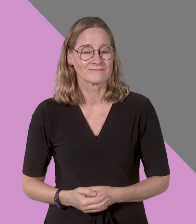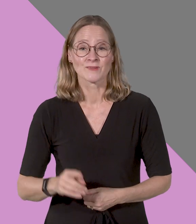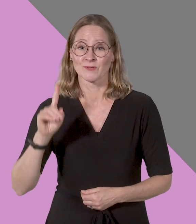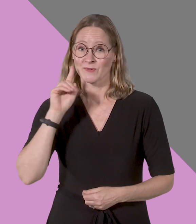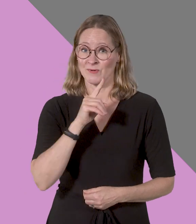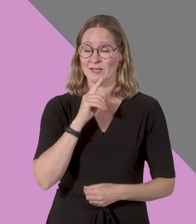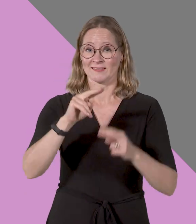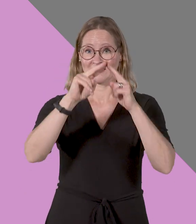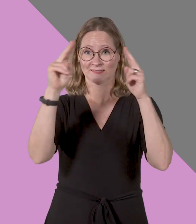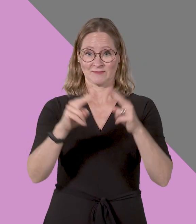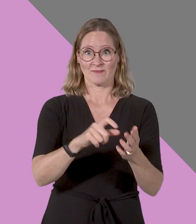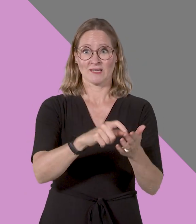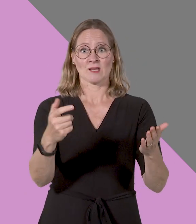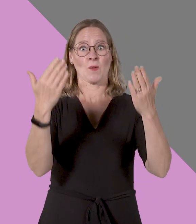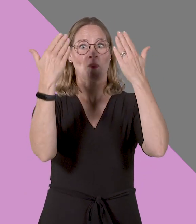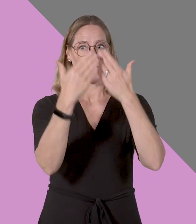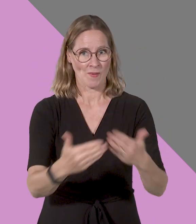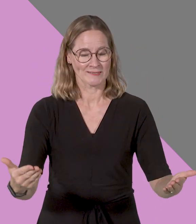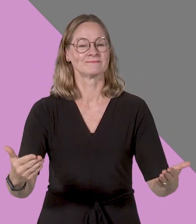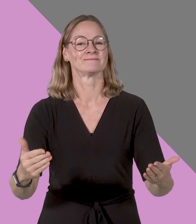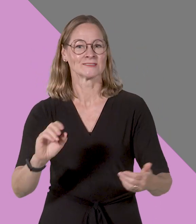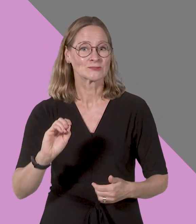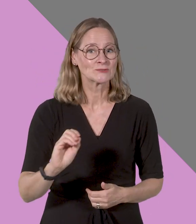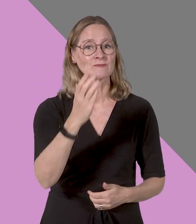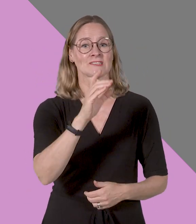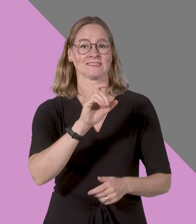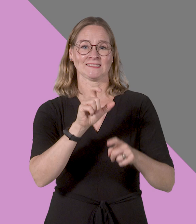Suvi-sanakirjassa julkaistu ainutlaatuista uutta aineistoa -